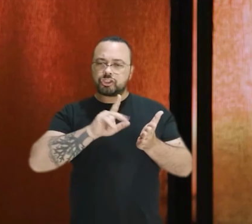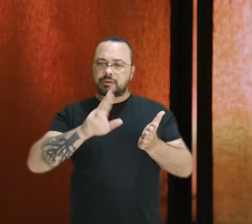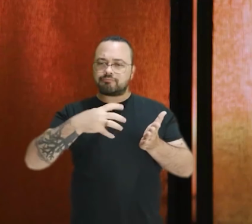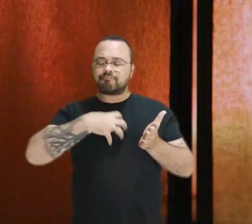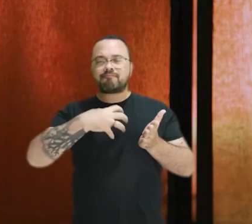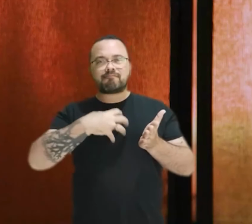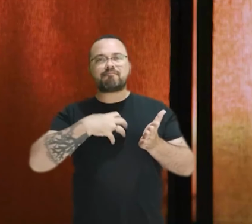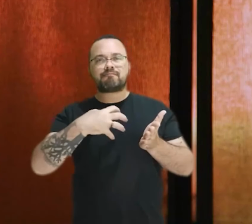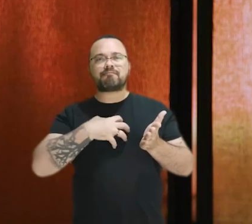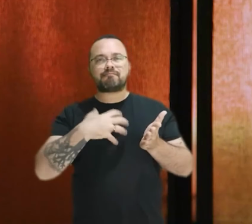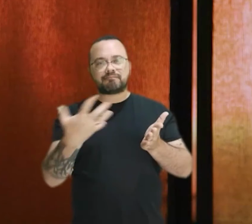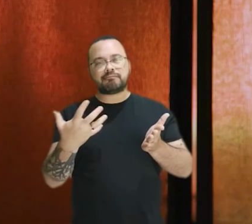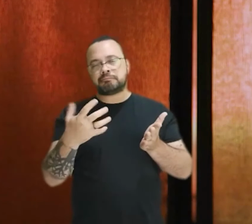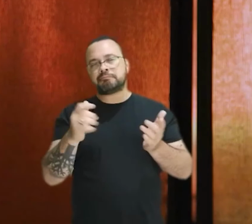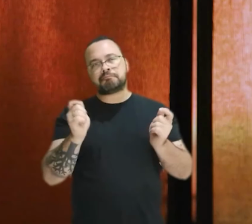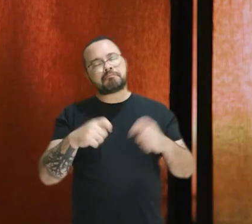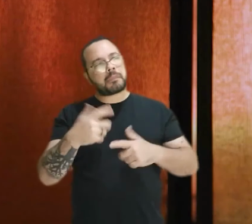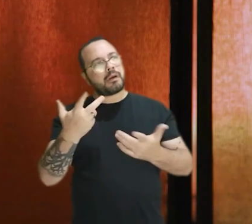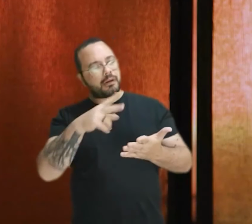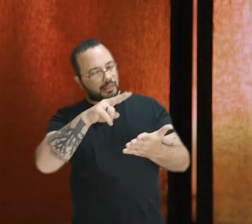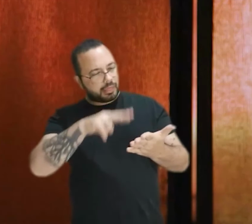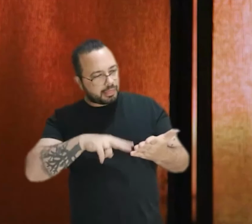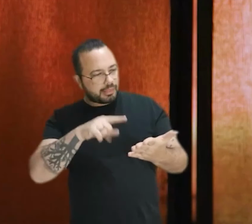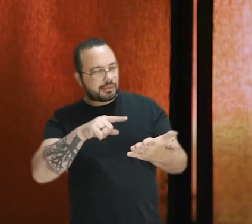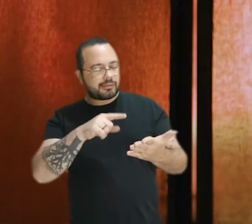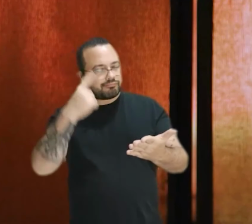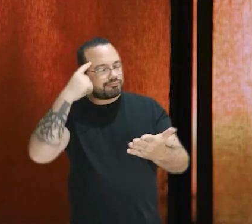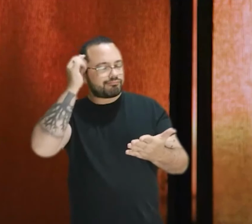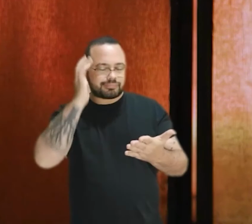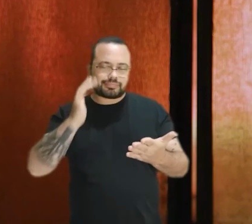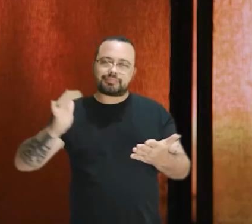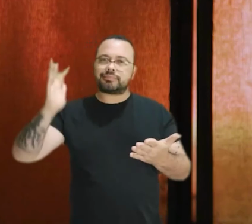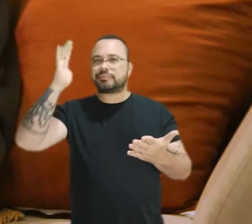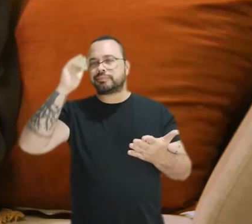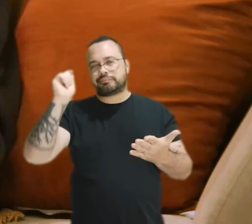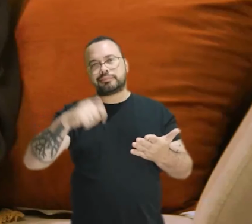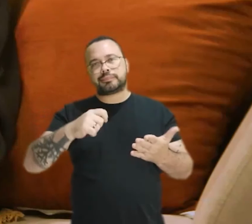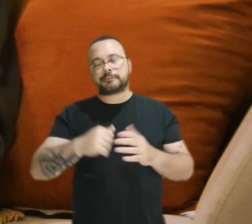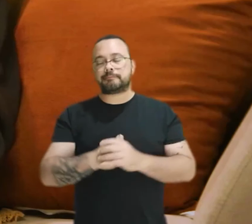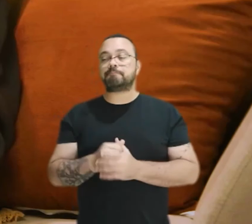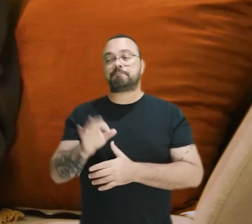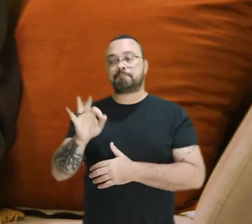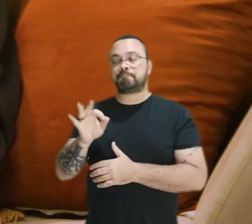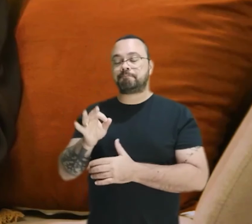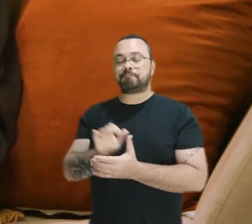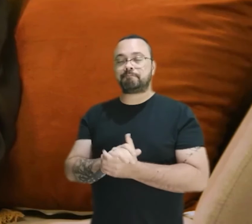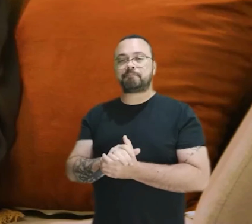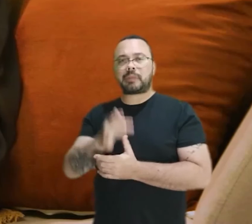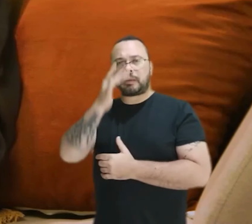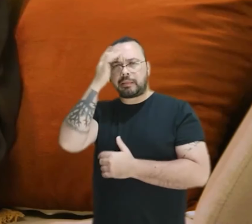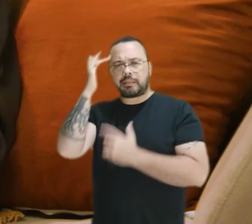né? Pode te levar pra... pra outros lugares, assim. É, eu acho que essa questão da voz, na poesia,